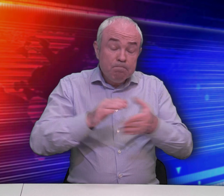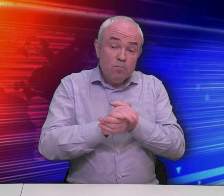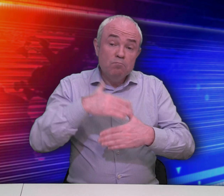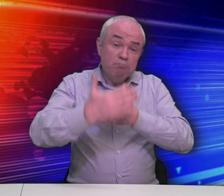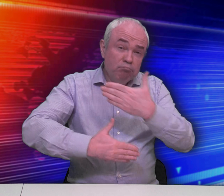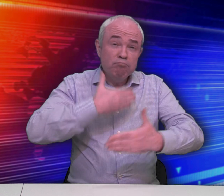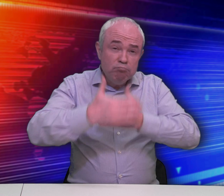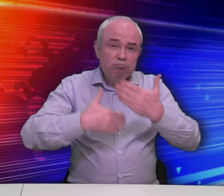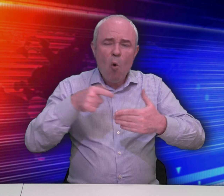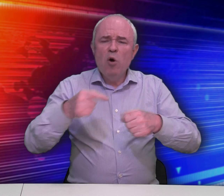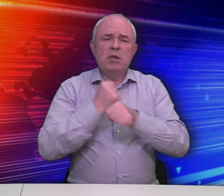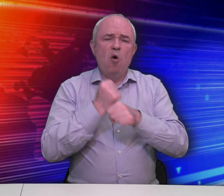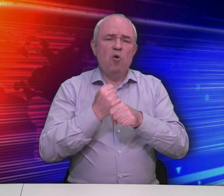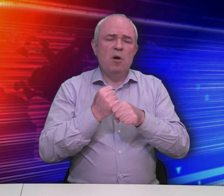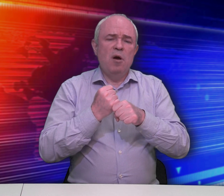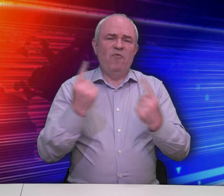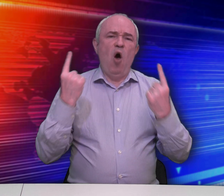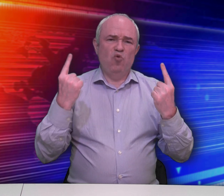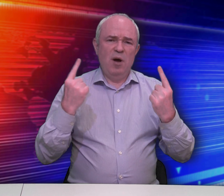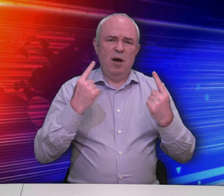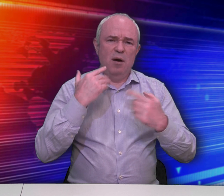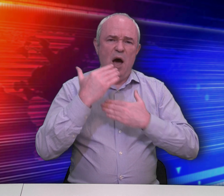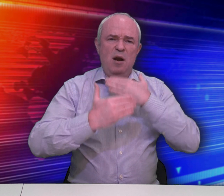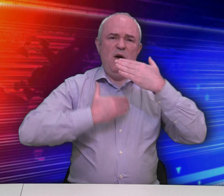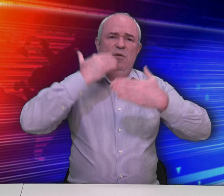Лоу сделал выдающуюся карьеру.